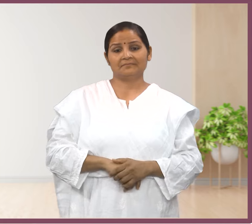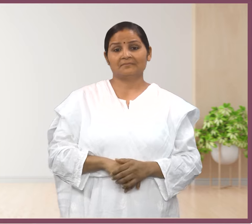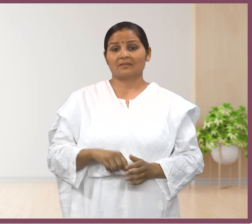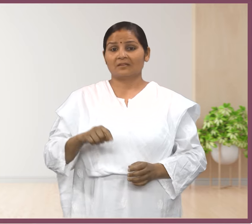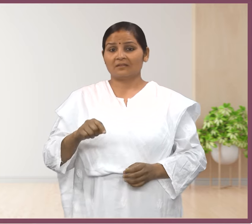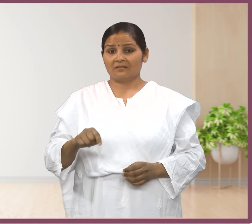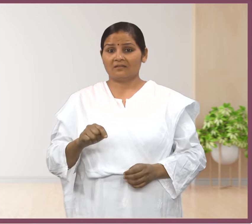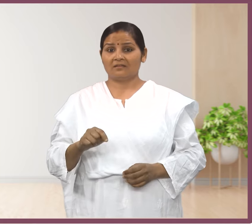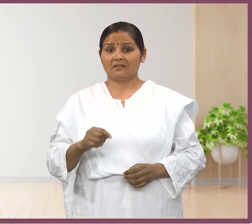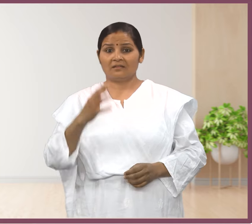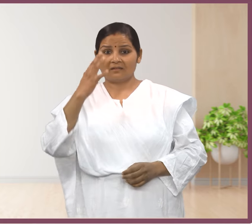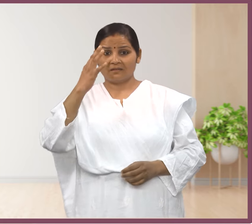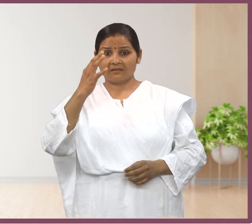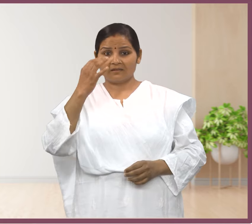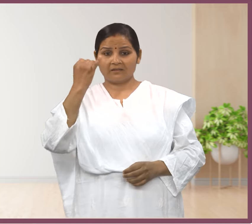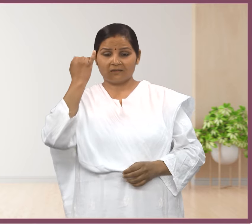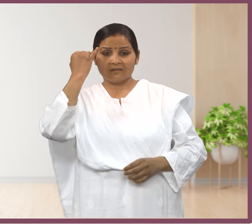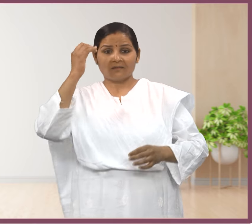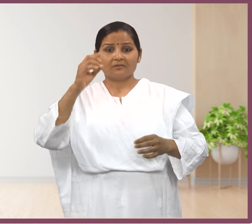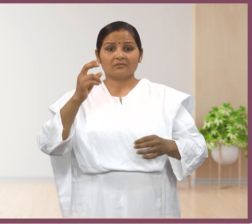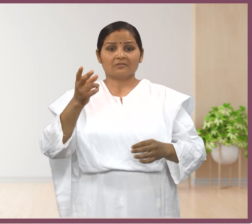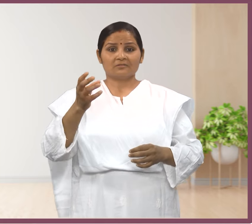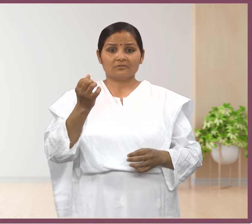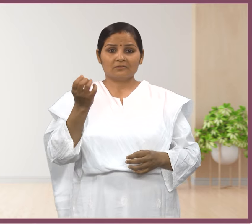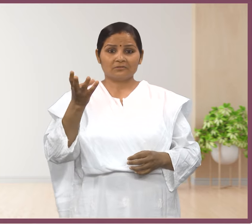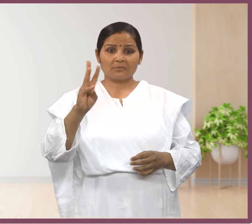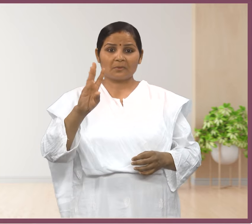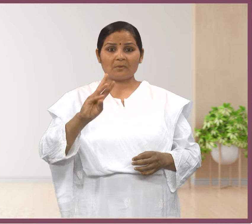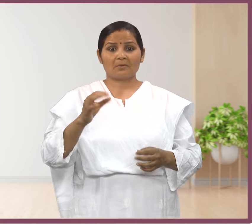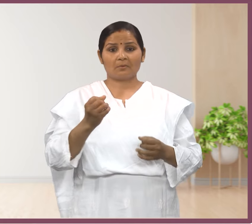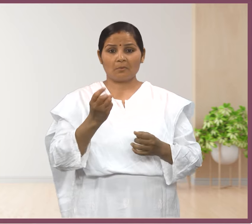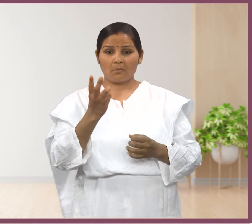ఈ విన్యాసం కూడా అతను మూడు, నాలుగు సార్లు చూపించాడు.